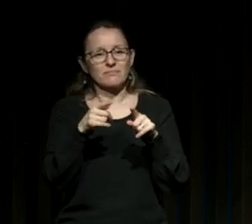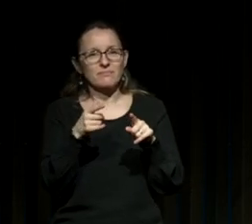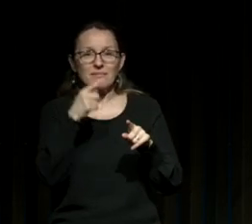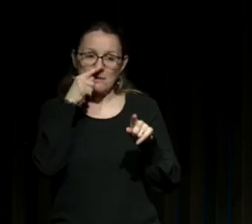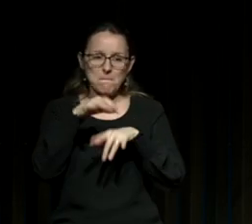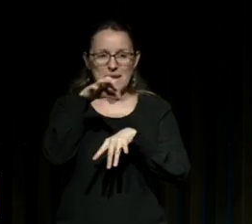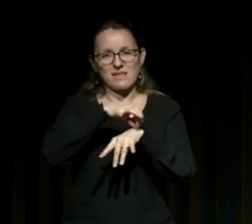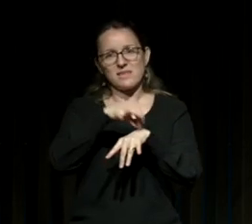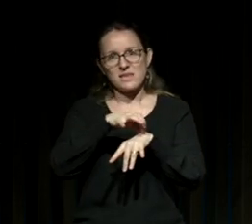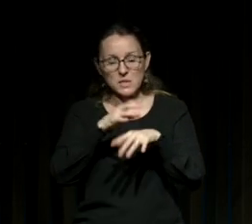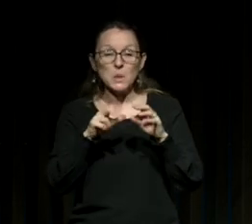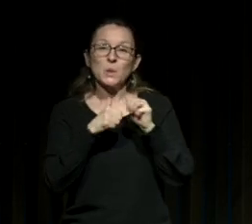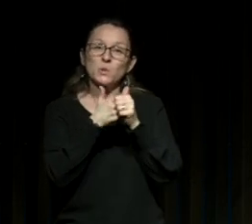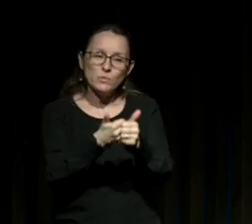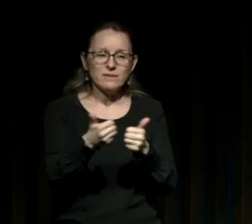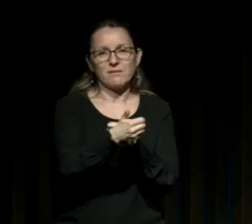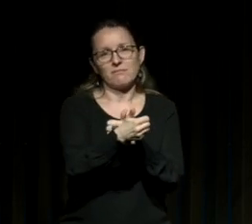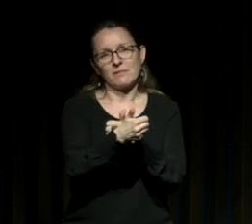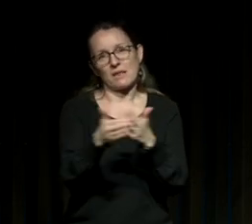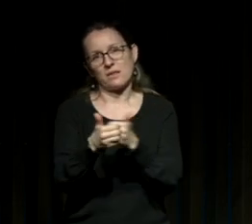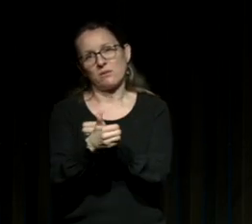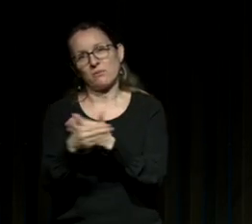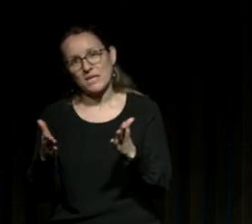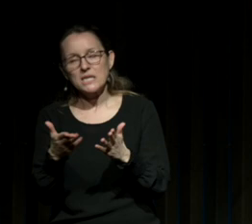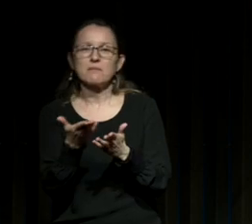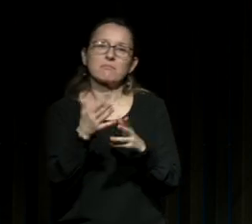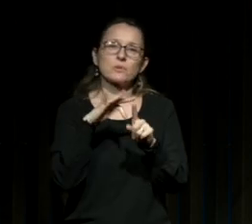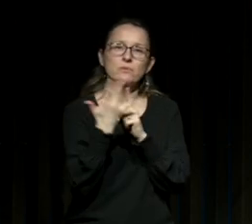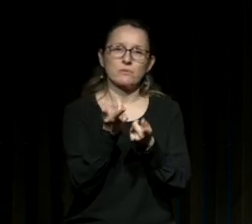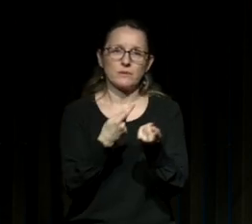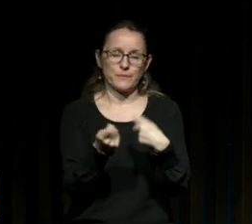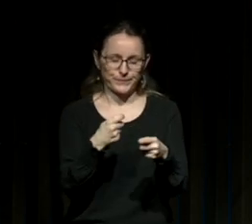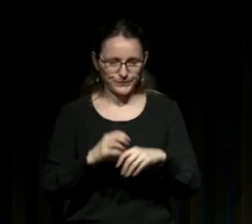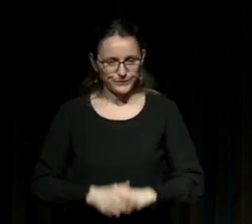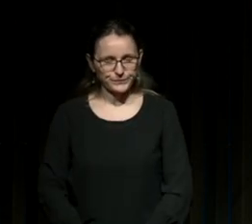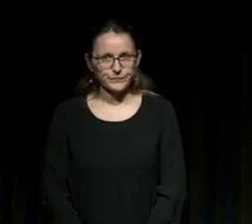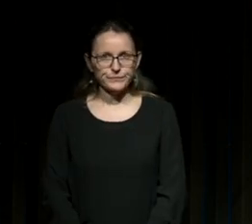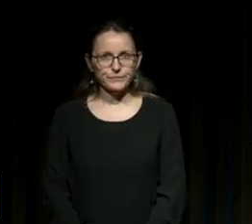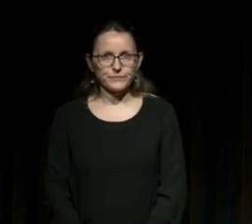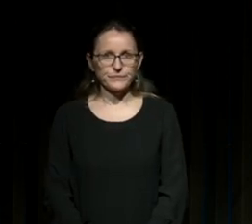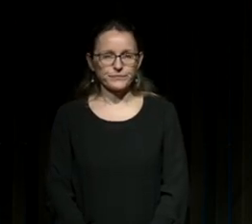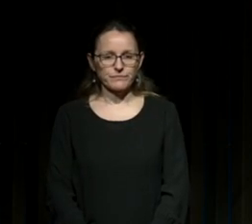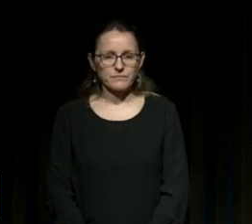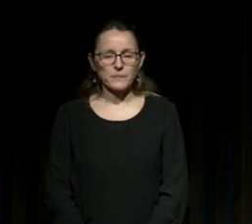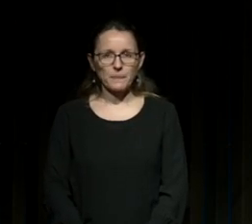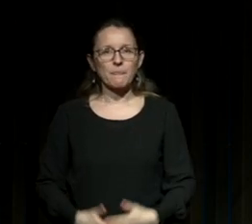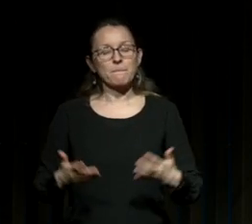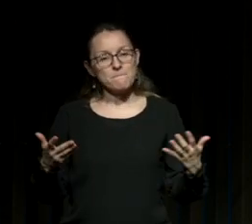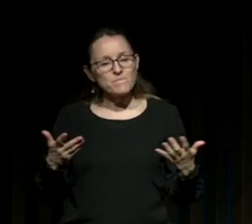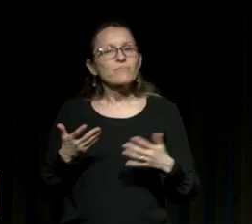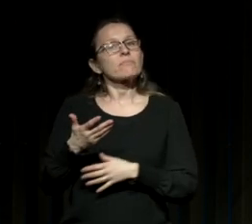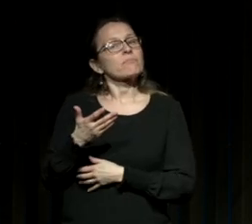maladie en fonction du statut économique et social il ya une information intéressante qui est donnée